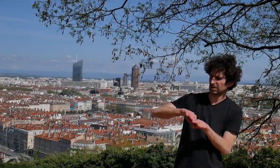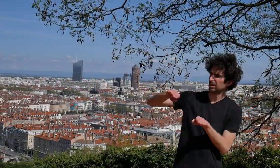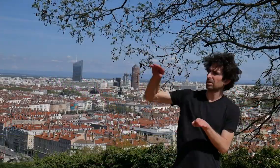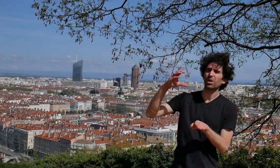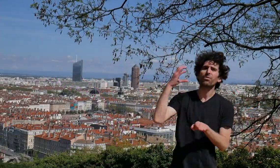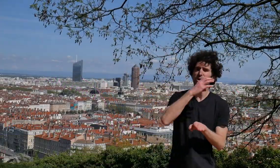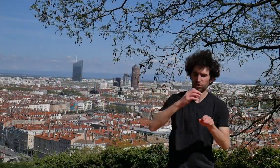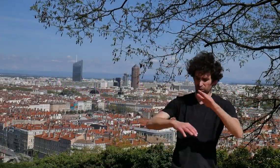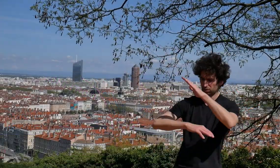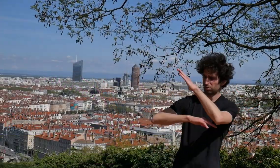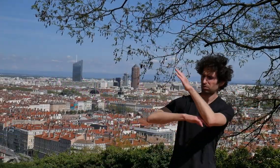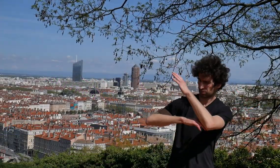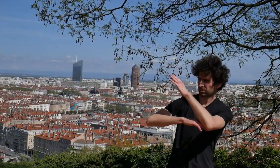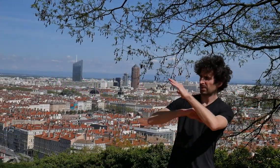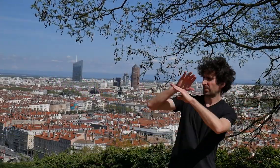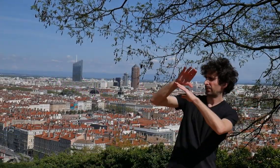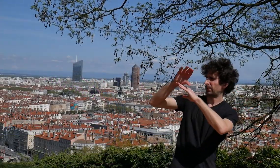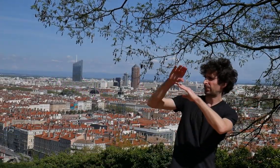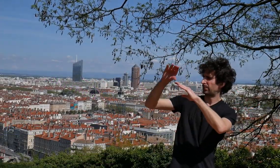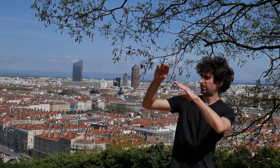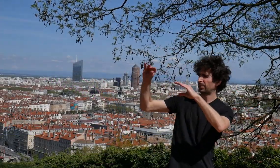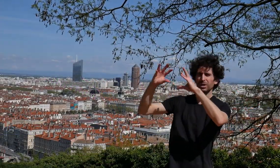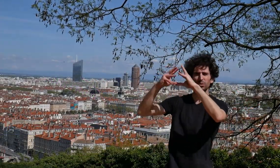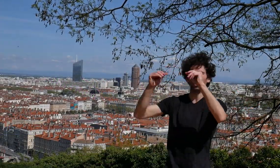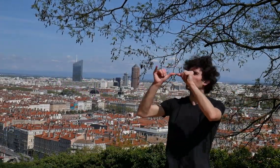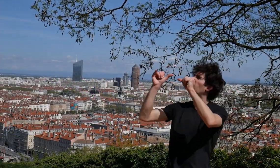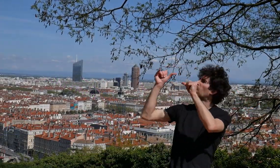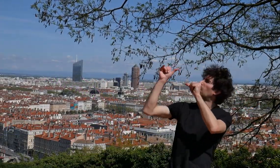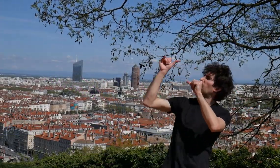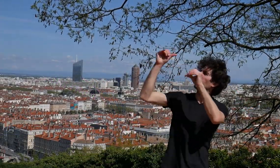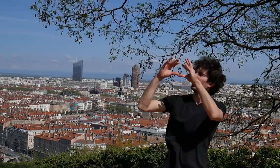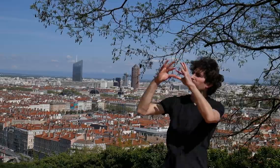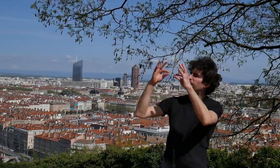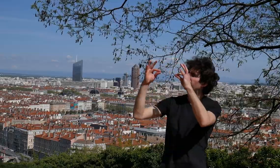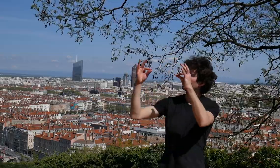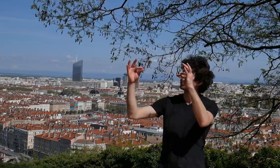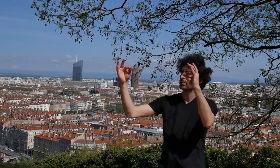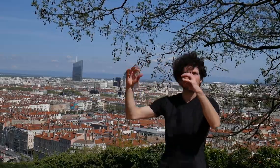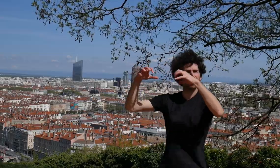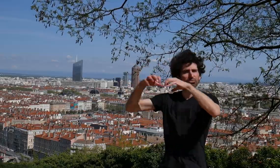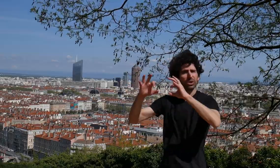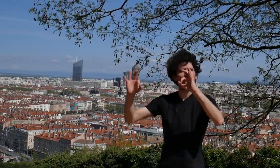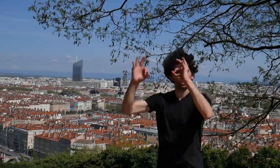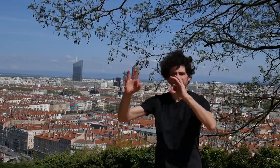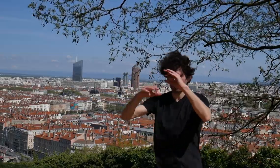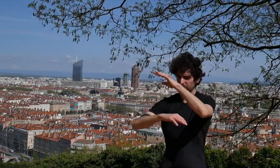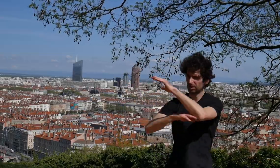Sur le front chaud, les nuages en hauteur sont fins. Il n'y a pas de pluie.